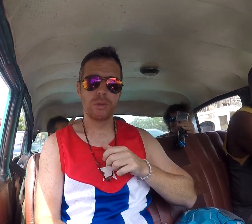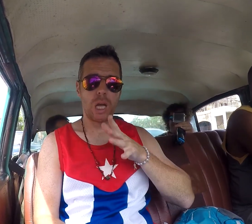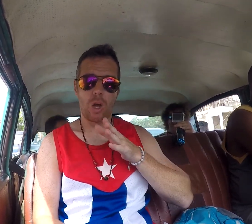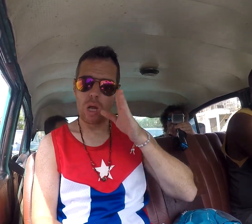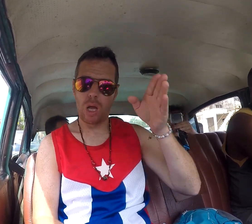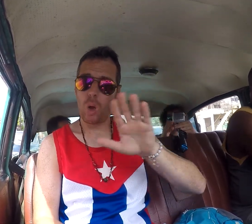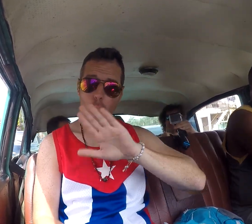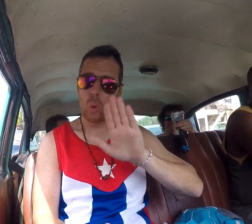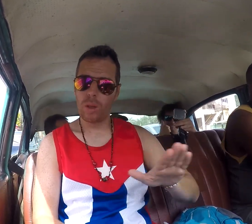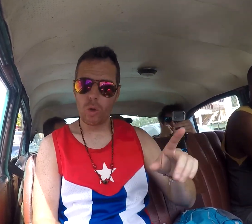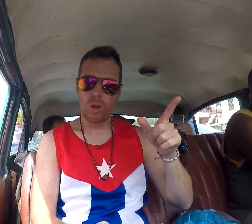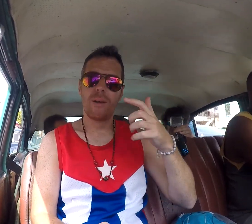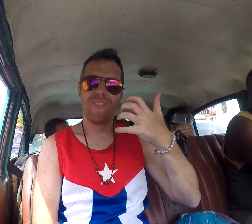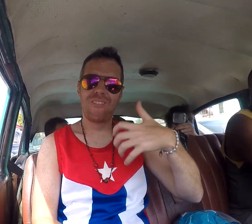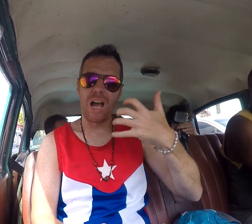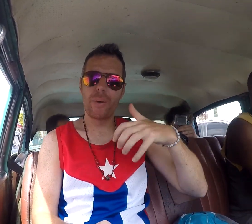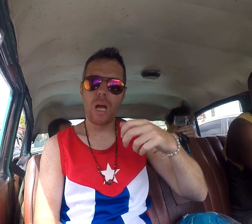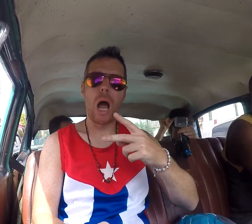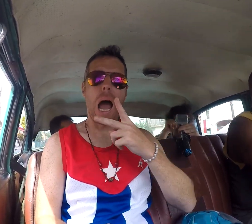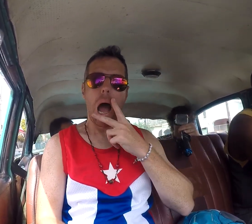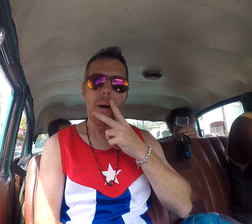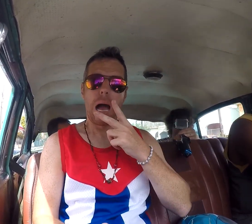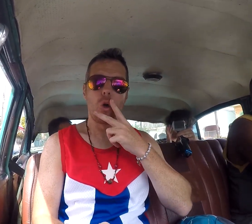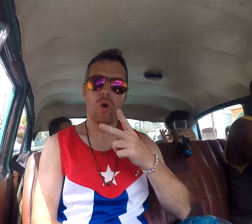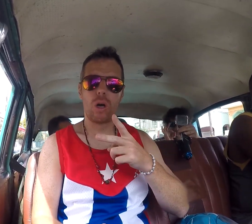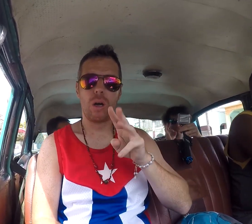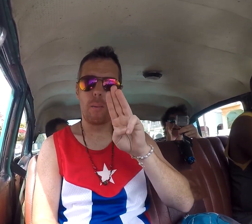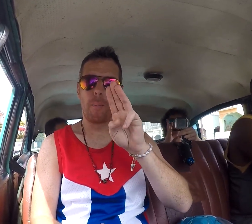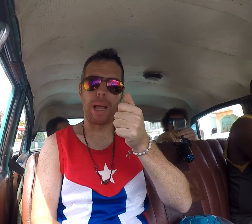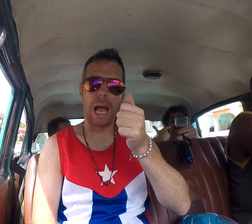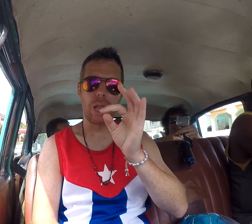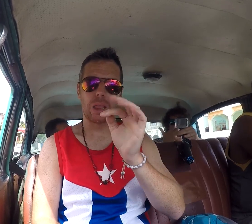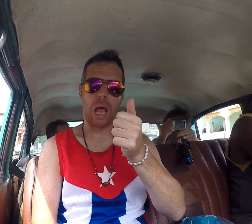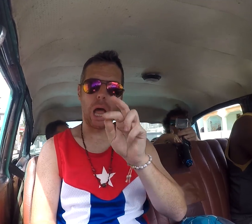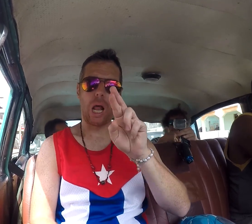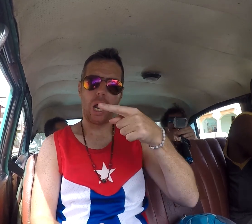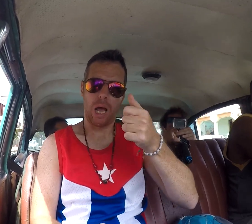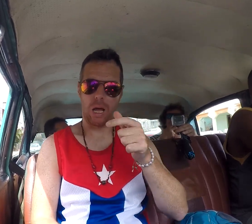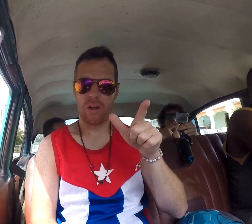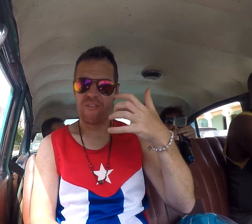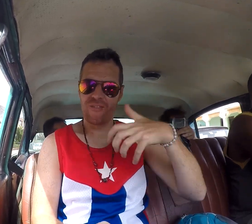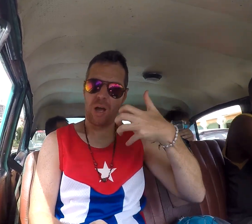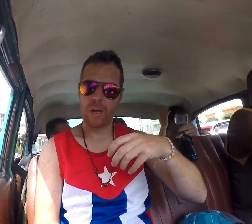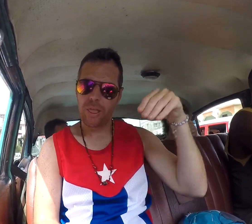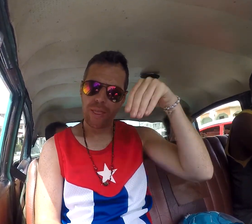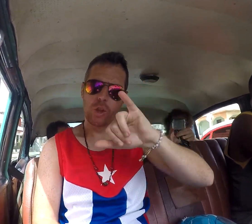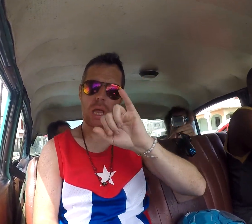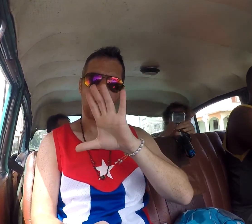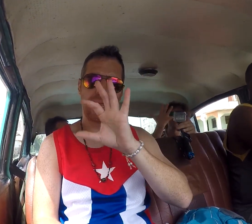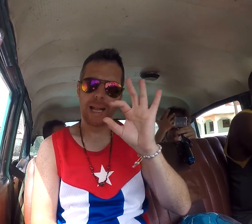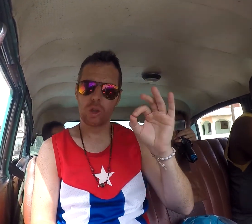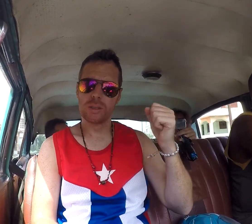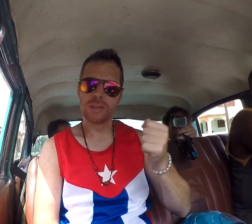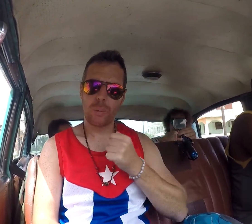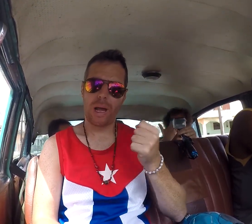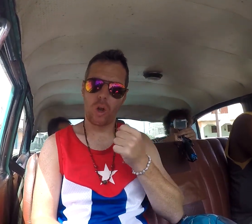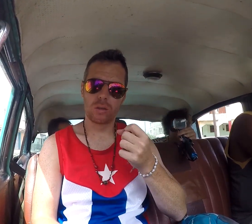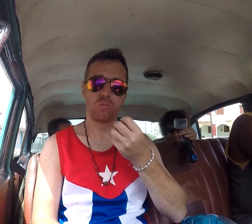Aprovechamos a visitar la fábrica de habanos Partagás donde trabajan 500 trabajadores